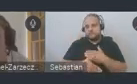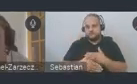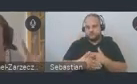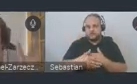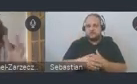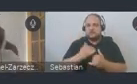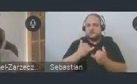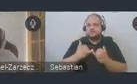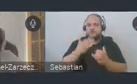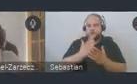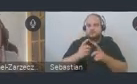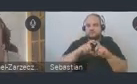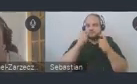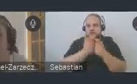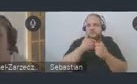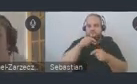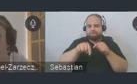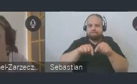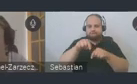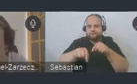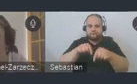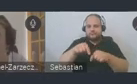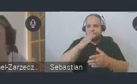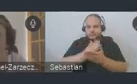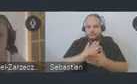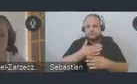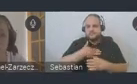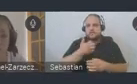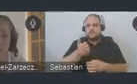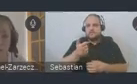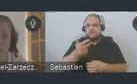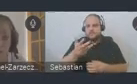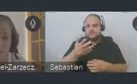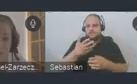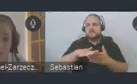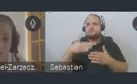Jak już przejdziemy przez merytorykę, to mamy kilka rytuałów na zakończenie.